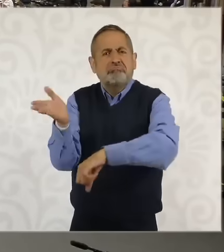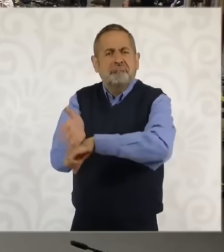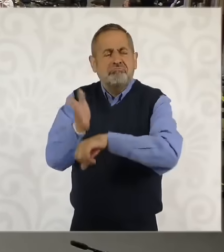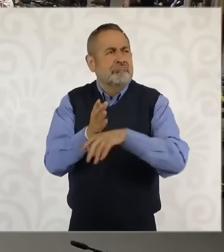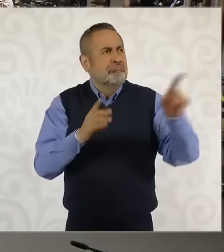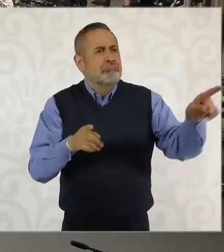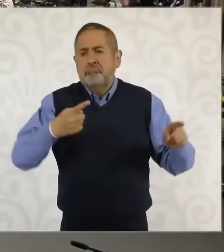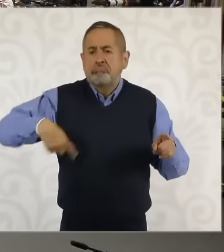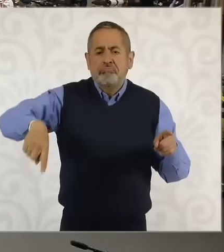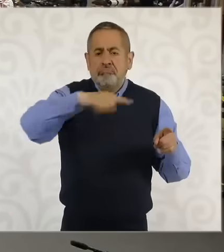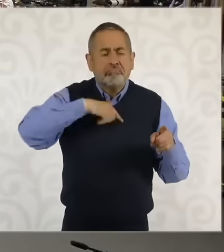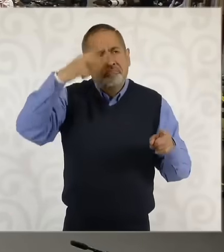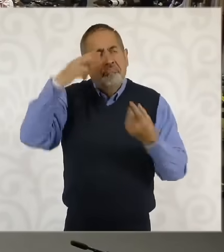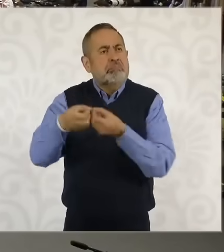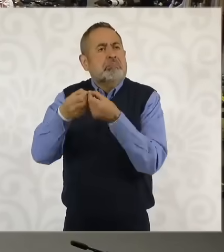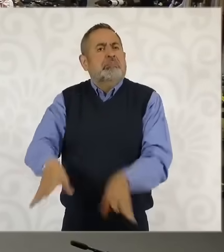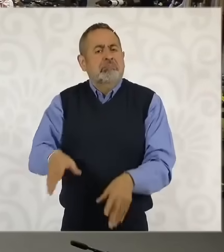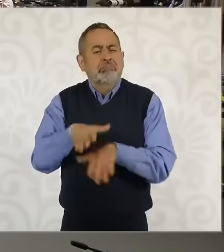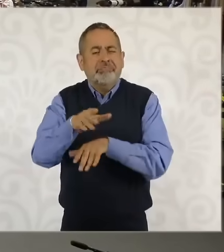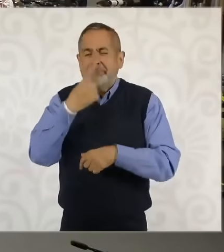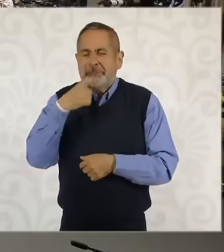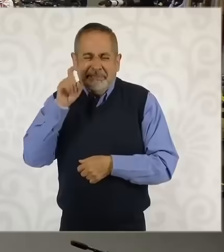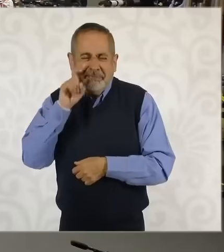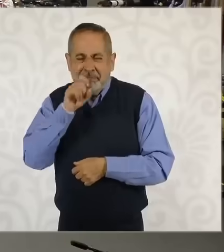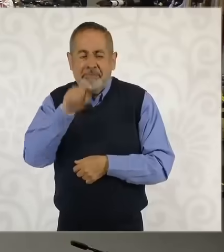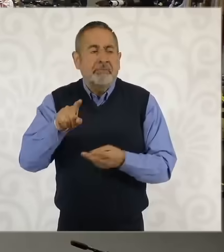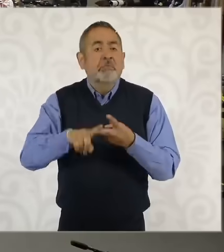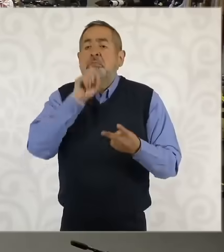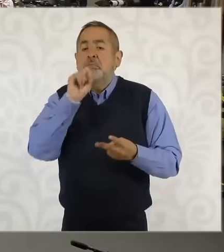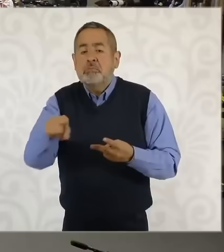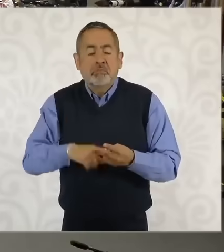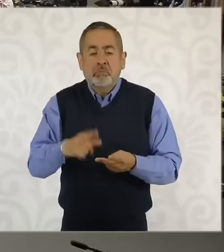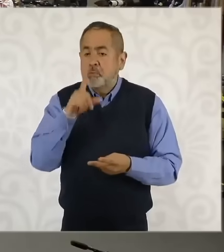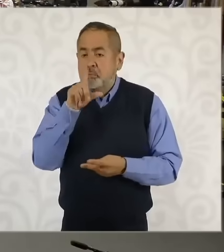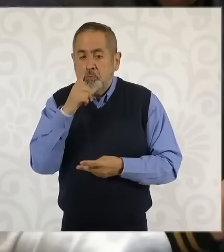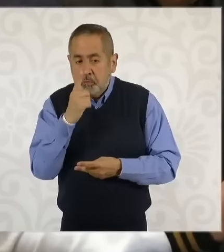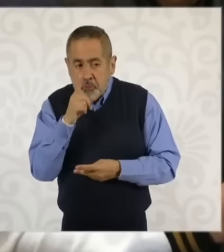contra el mercado en cuanto a las al pollo y las piernas de cerdo. Entonces eh sí se están